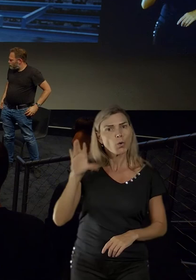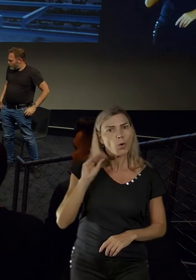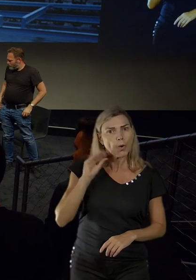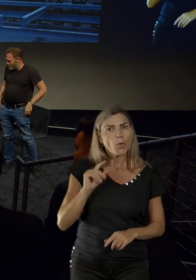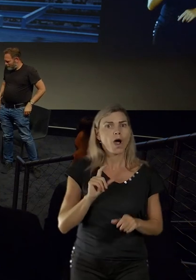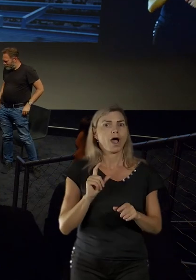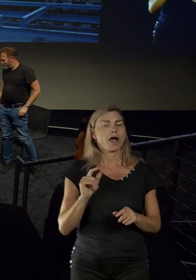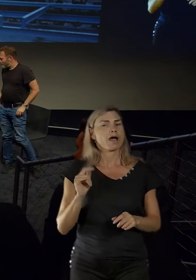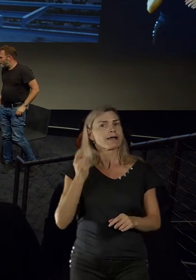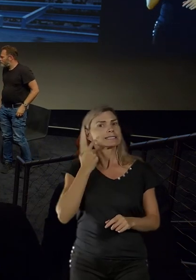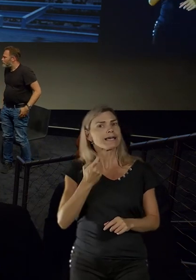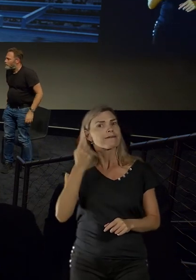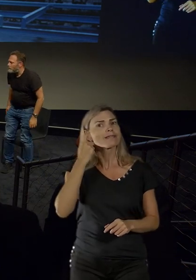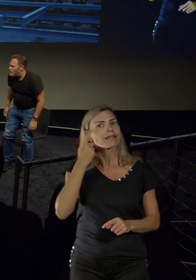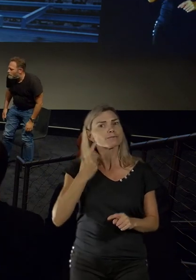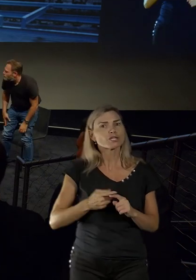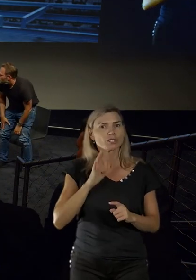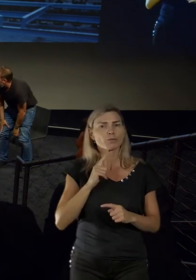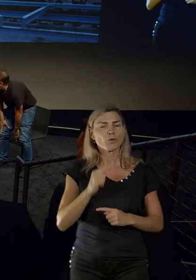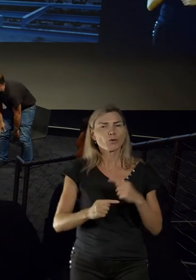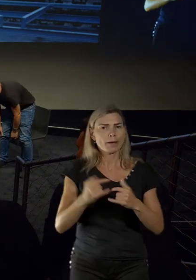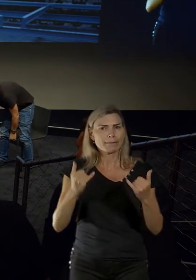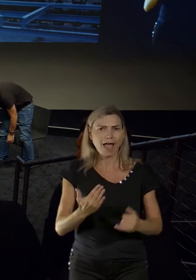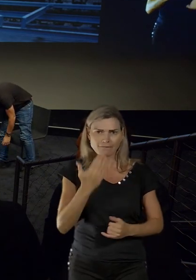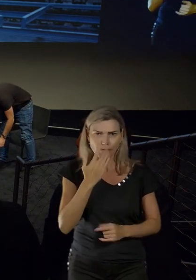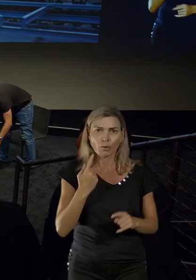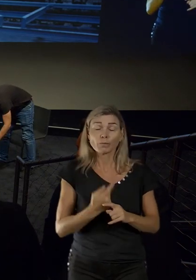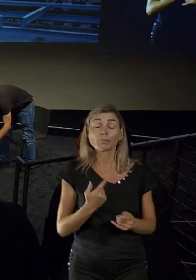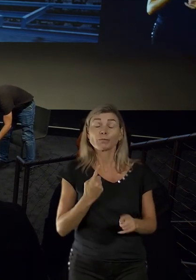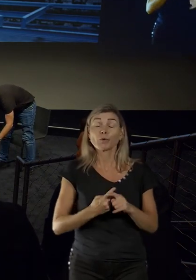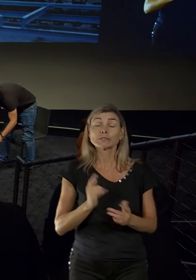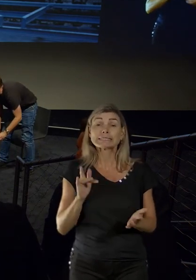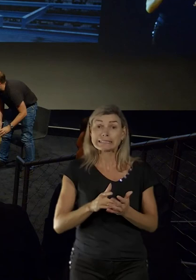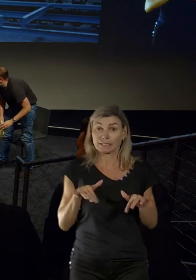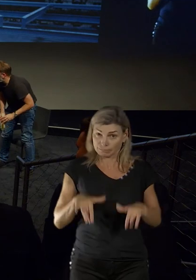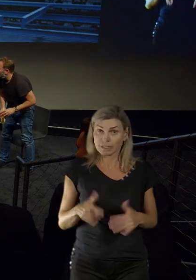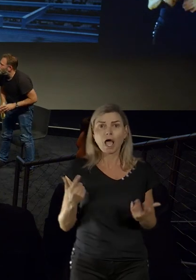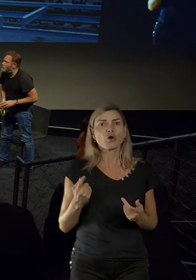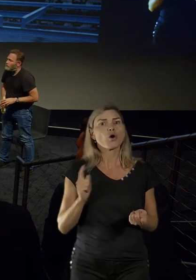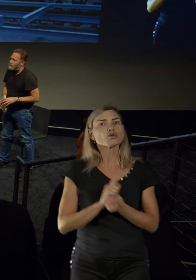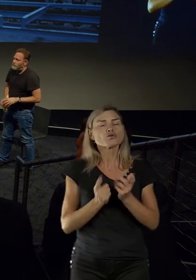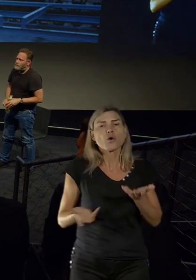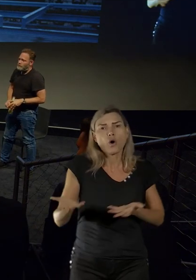Abychom se nějakým způsobem dohodli, aby ta dohoda proběhla. Děkuju samozřejmě všem, kteří se účastnili na výstavě,